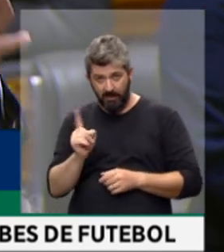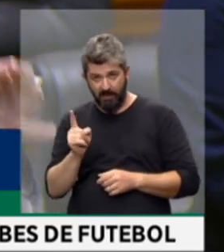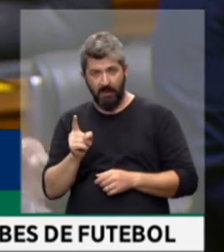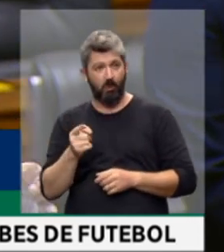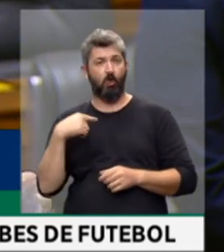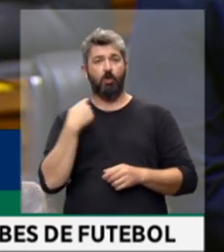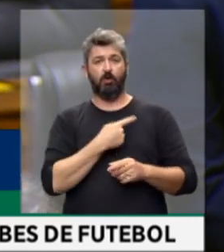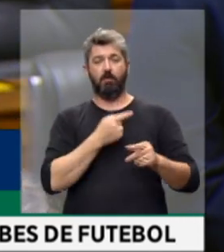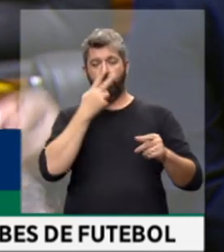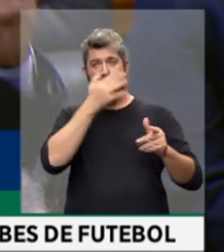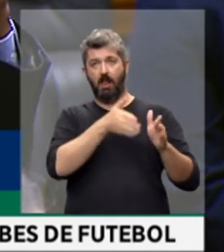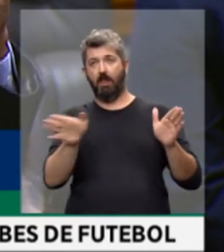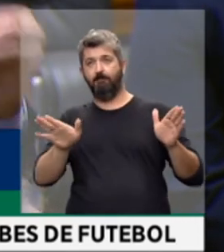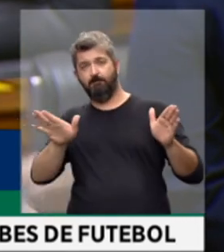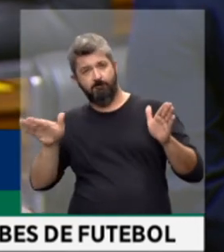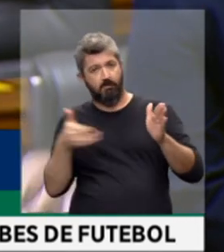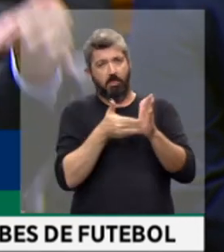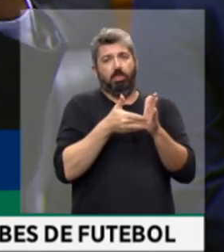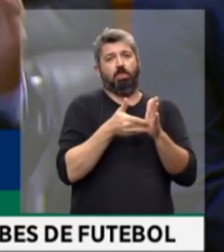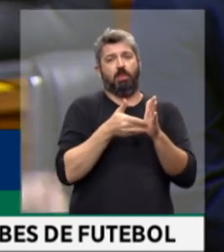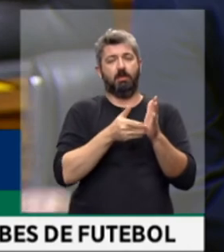CHAMAR A ATENÇÃO DO PLENÁRIO É MATÉRIA QUE NÓS